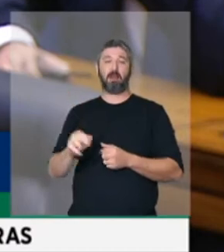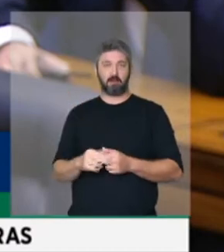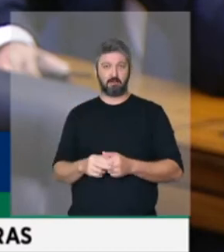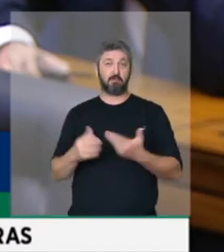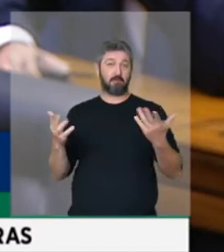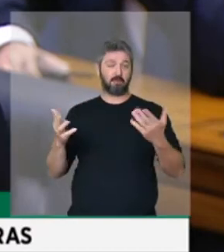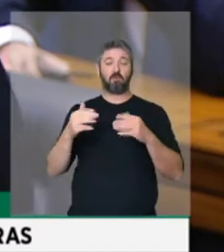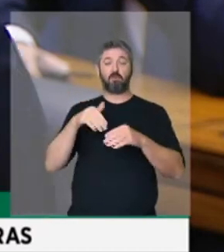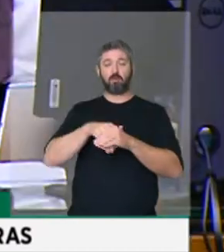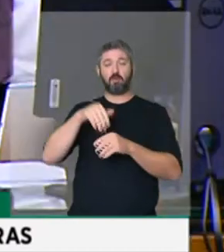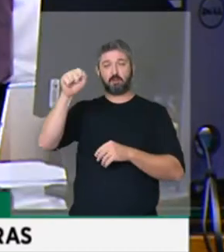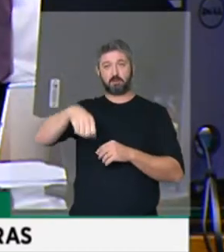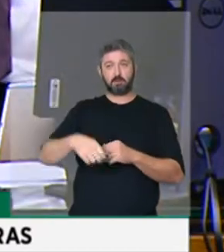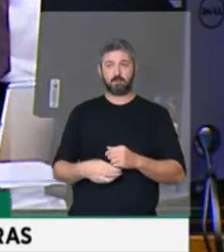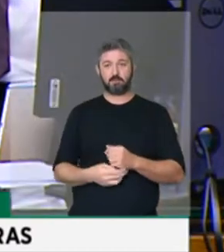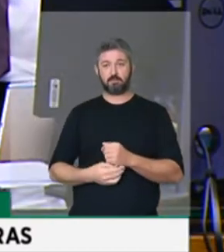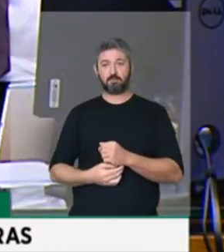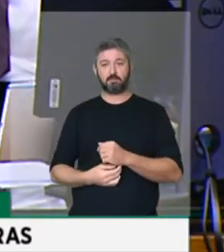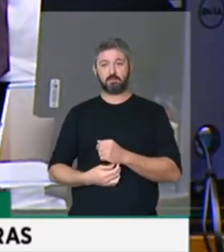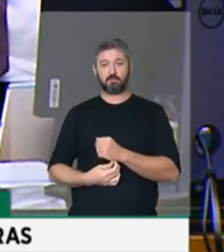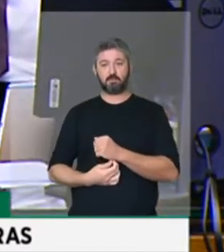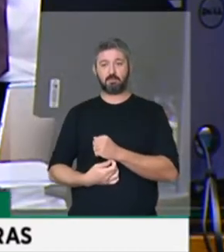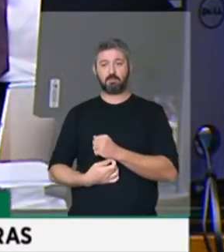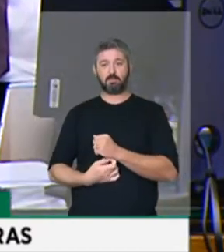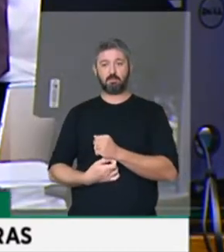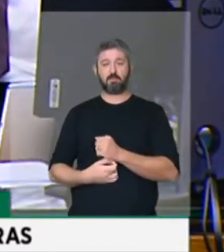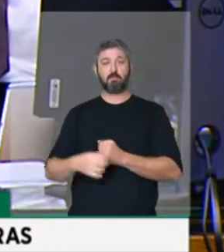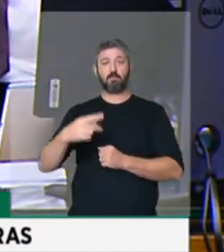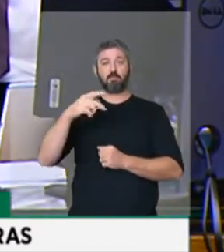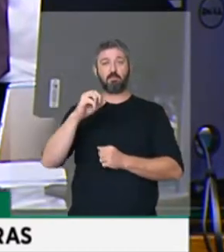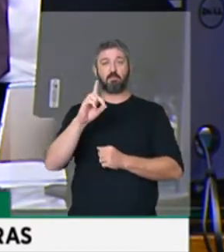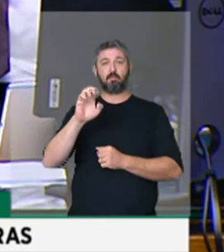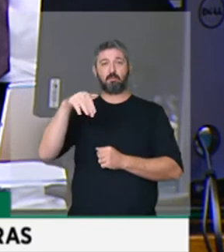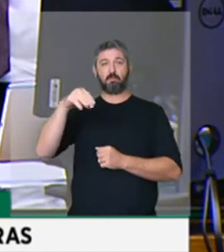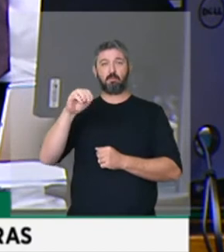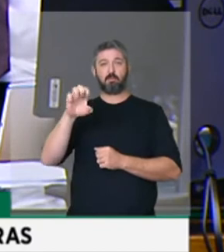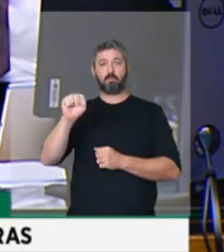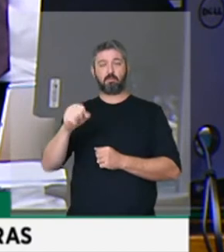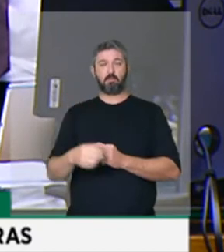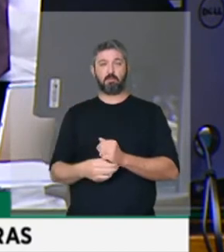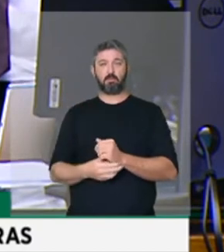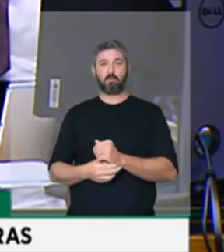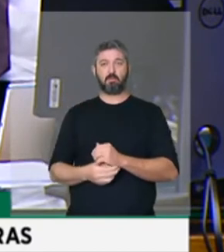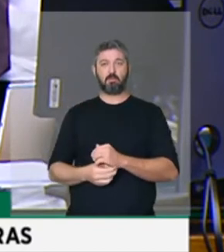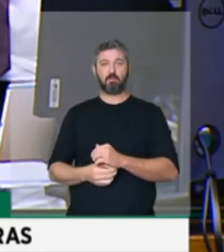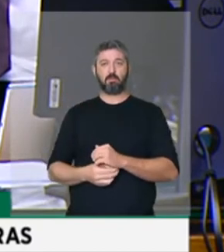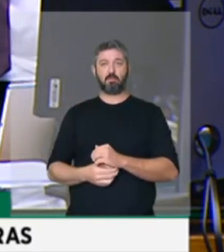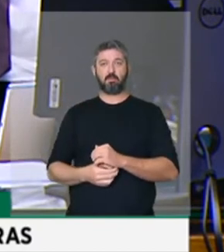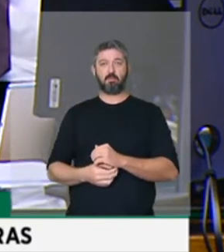ISSO É IMPORTANTE... DA ELETROBRAS, CONDIÇÃO DE INVESTIMENTO... PARA O CRESCIMENTO DESSE PAÍS. E ISSO SÓ SERÁ POSSÍVEL COM A